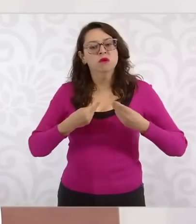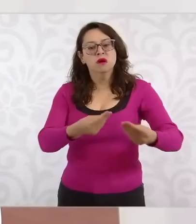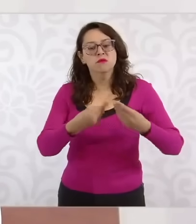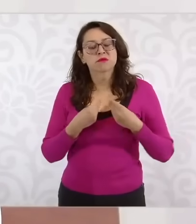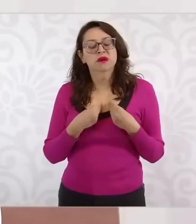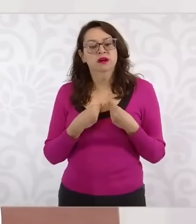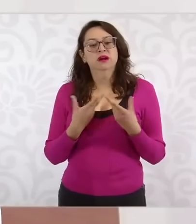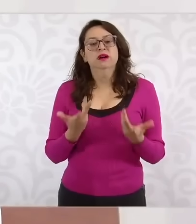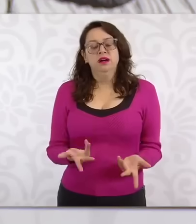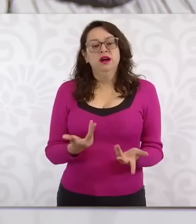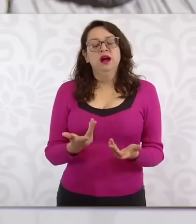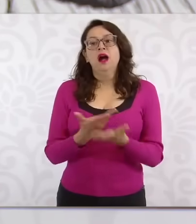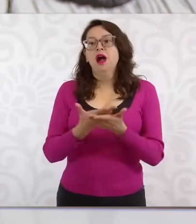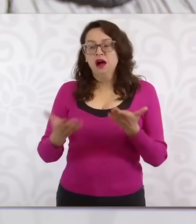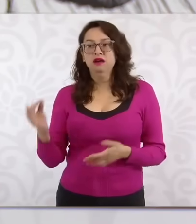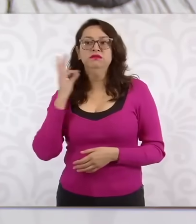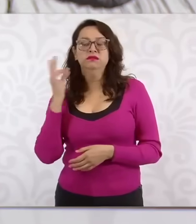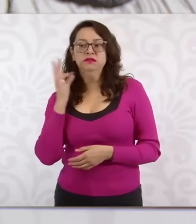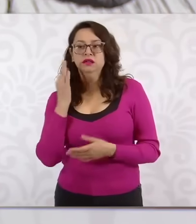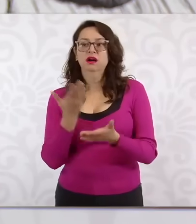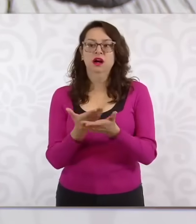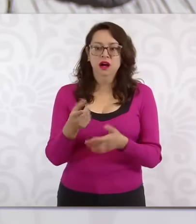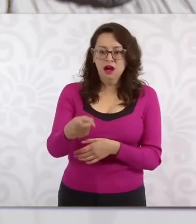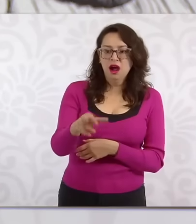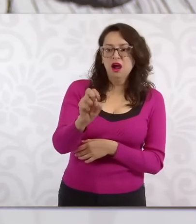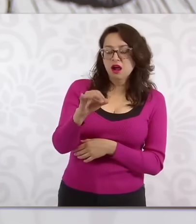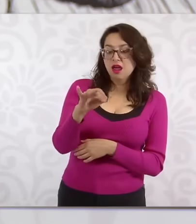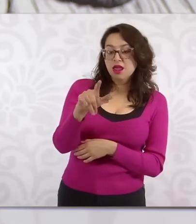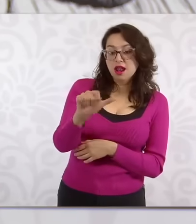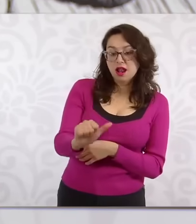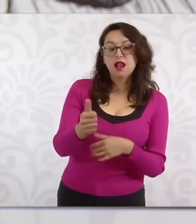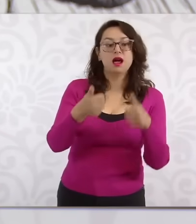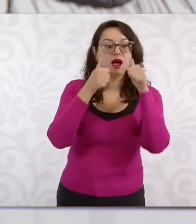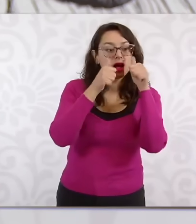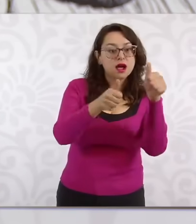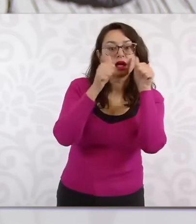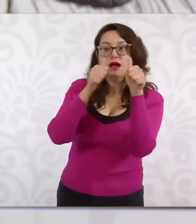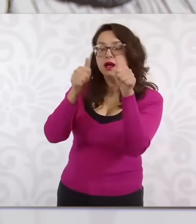Ahora la fiscal nos ayuda y obviamente Rosa Isela siempre está apoyando para casos en